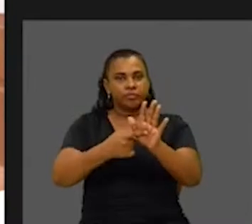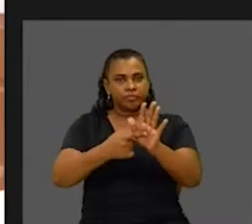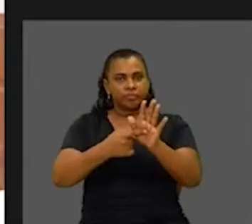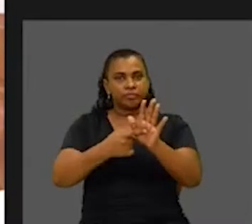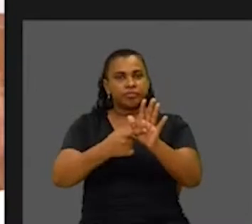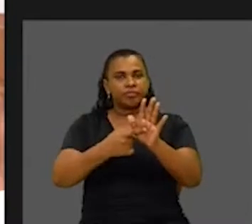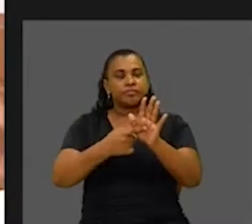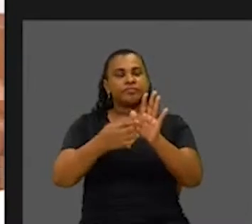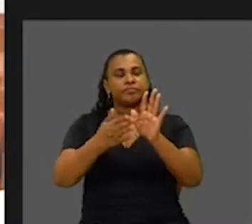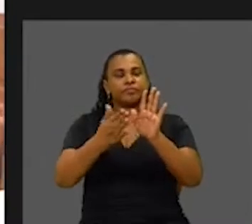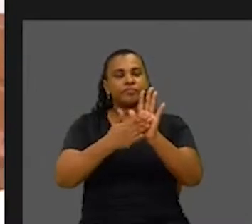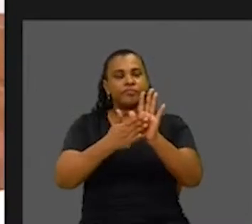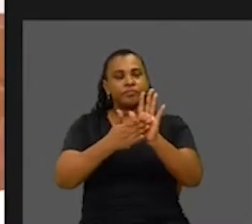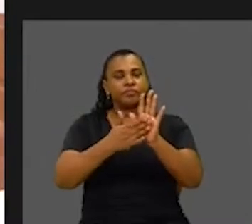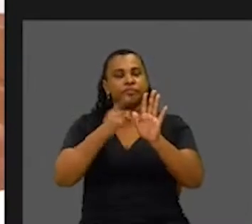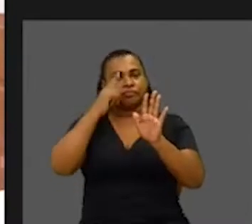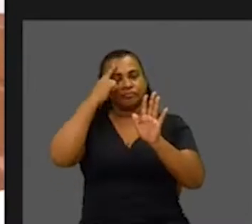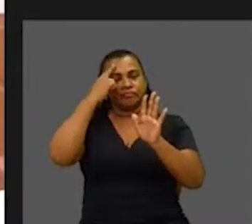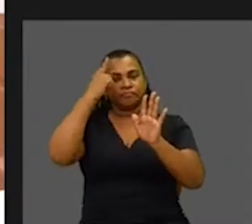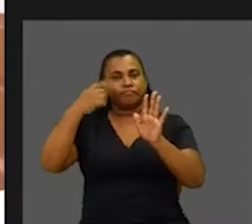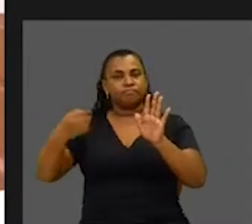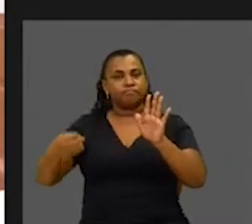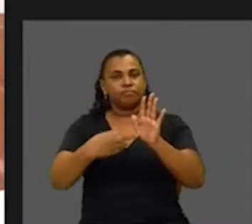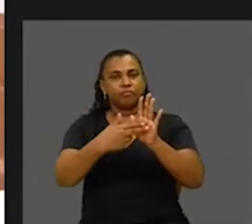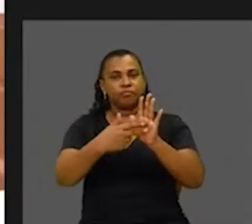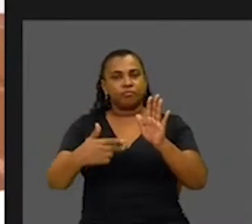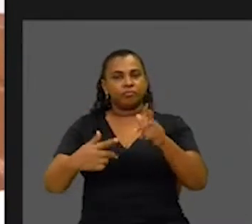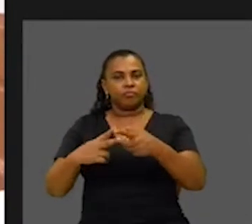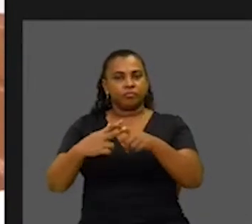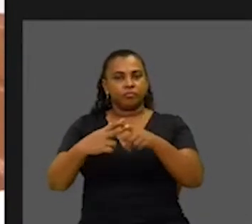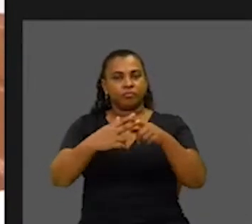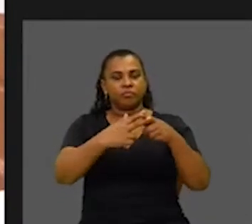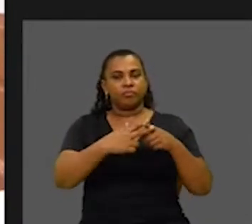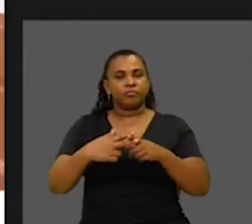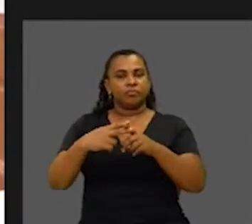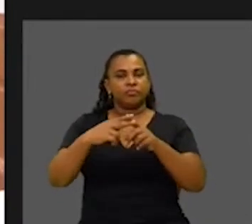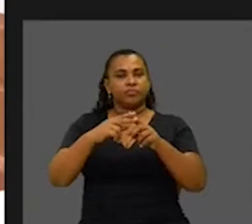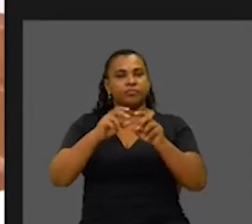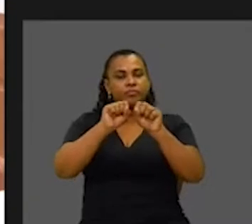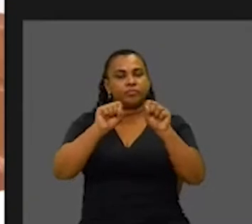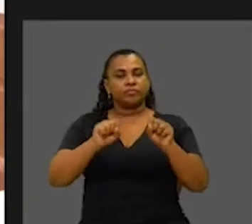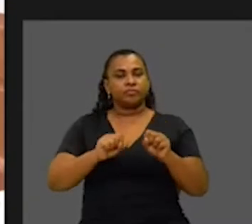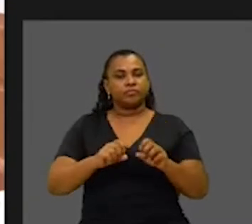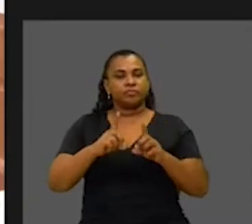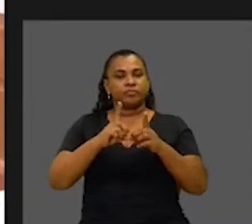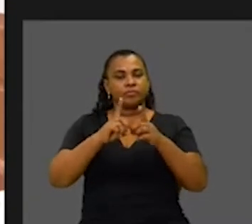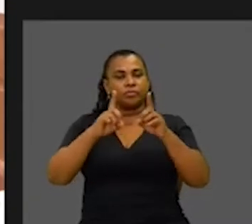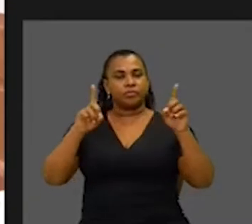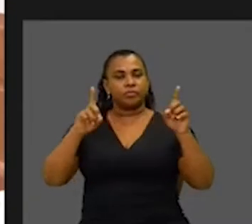de ideias novas e aperfeiçoamento do nosso sistema democrático eleitoral nós contamos com as ilustres